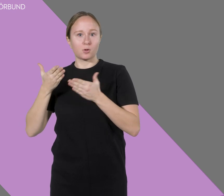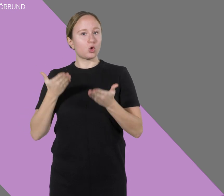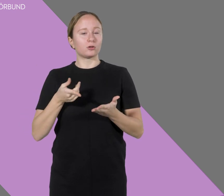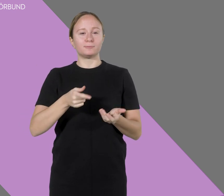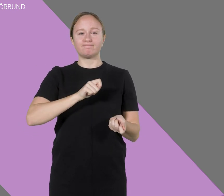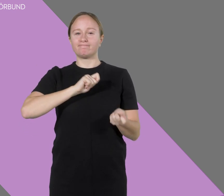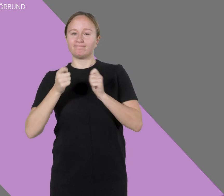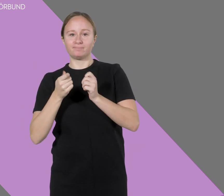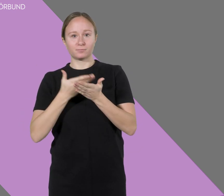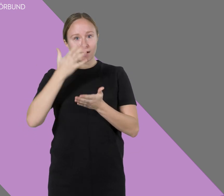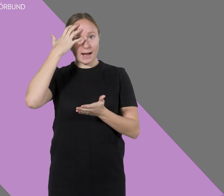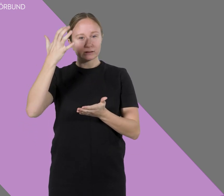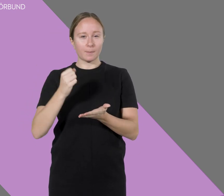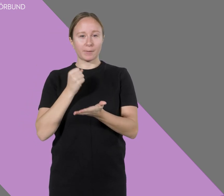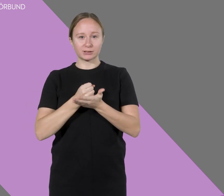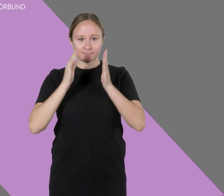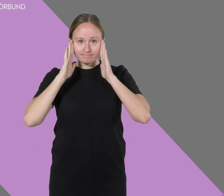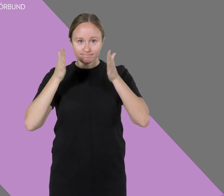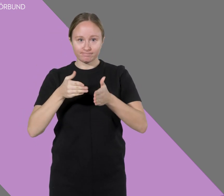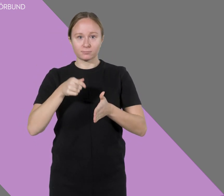Nu blir det en ändring på detta, då staden beslutat att centralisera -